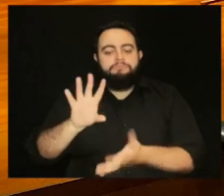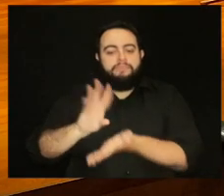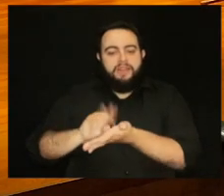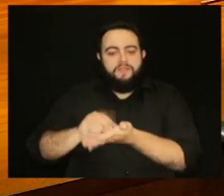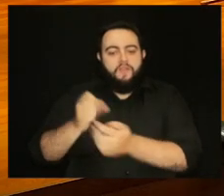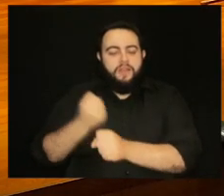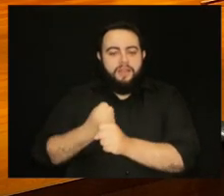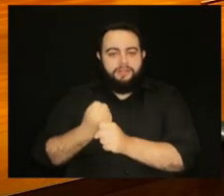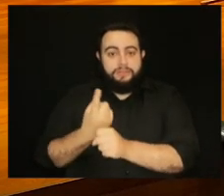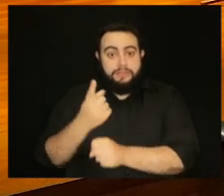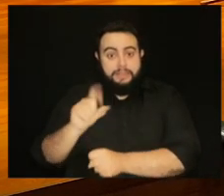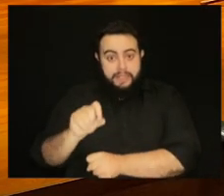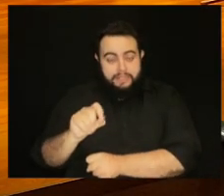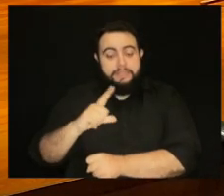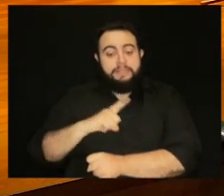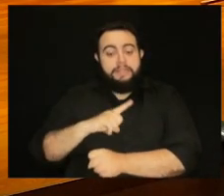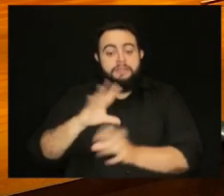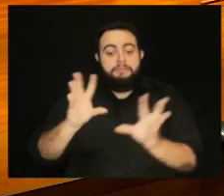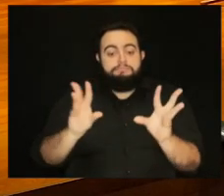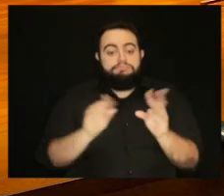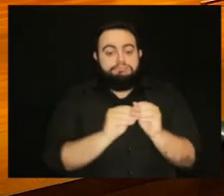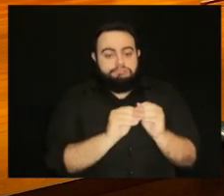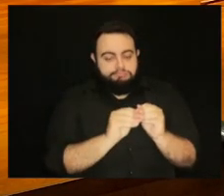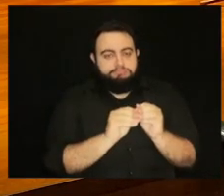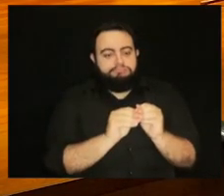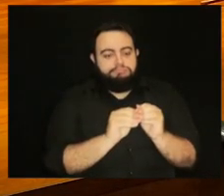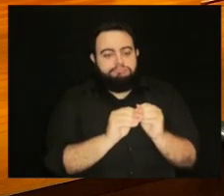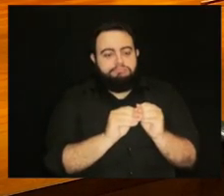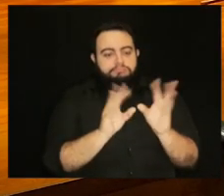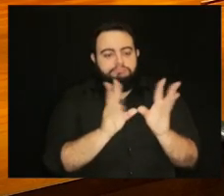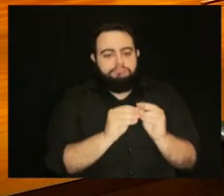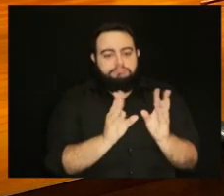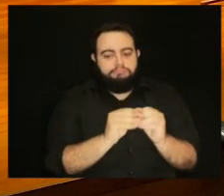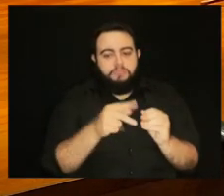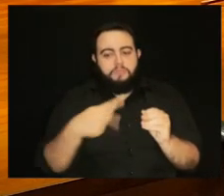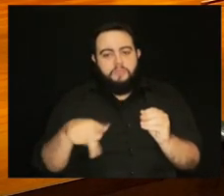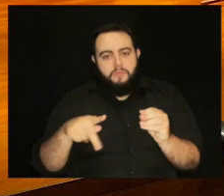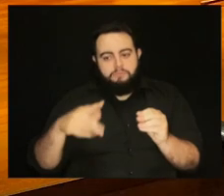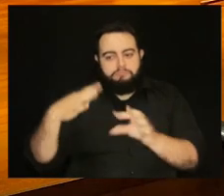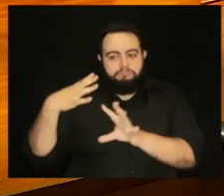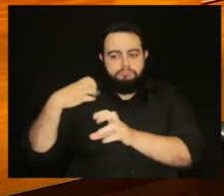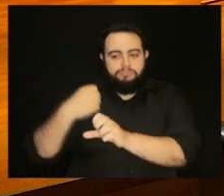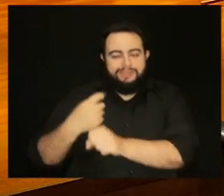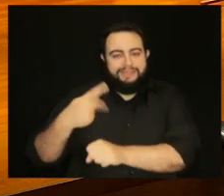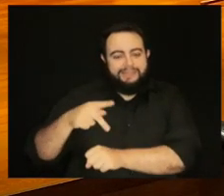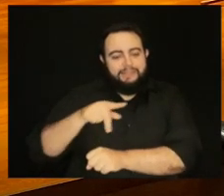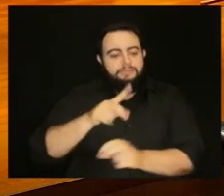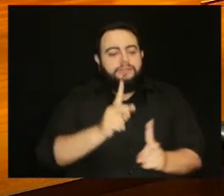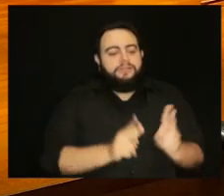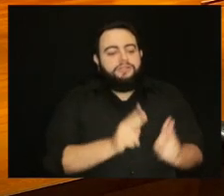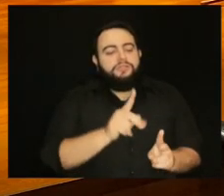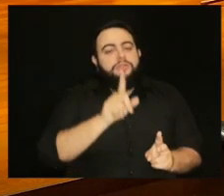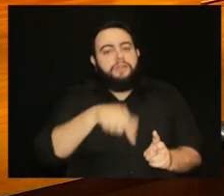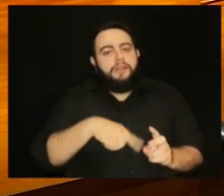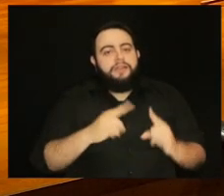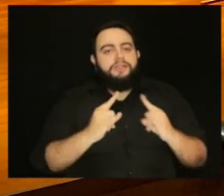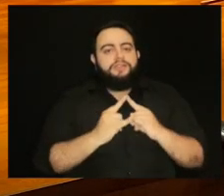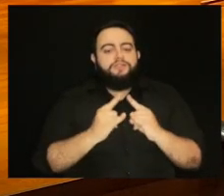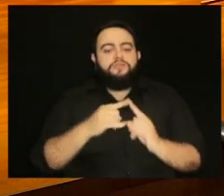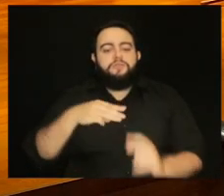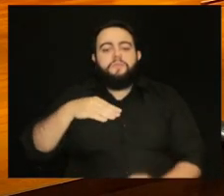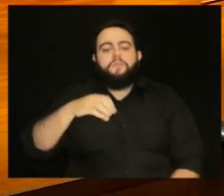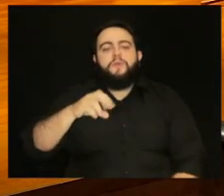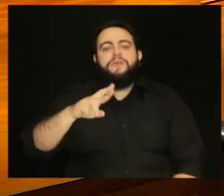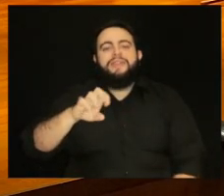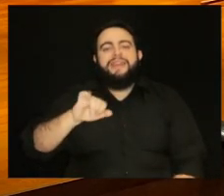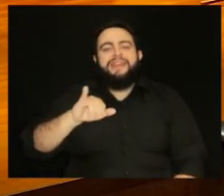e tem uma compilação da obra deles editada pelo pelo Instituto Moreira Sales numa caixa que eles